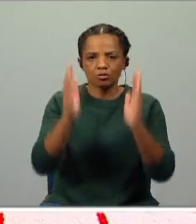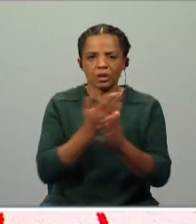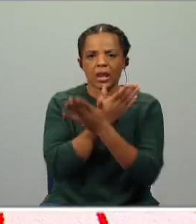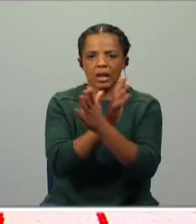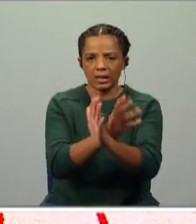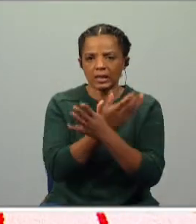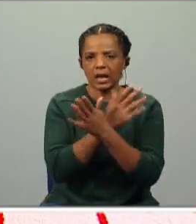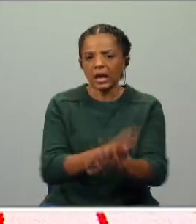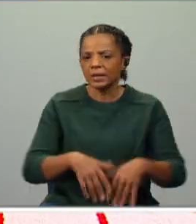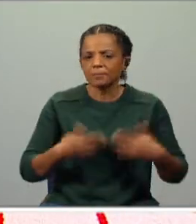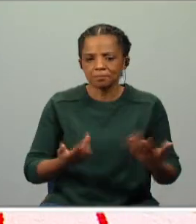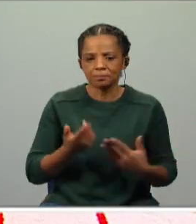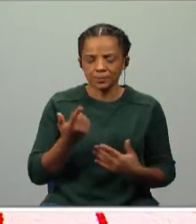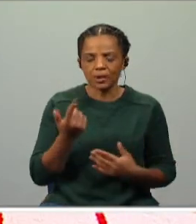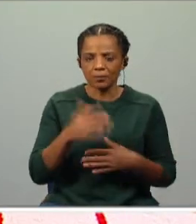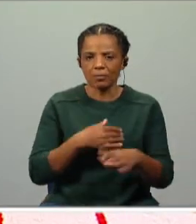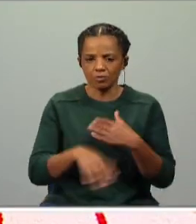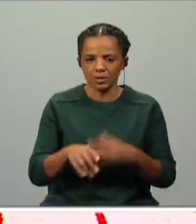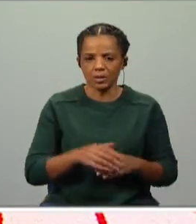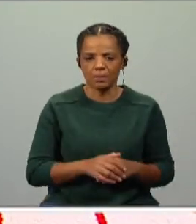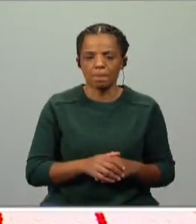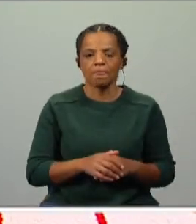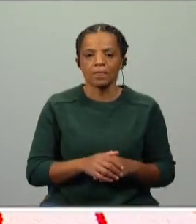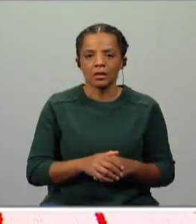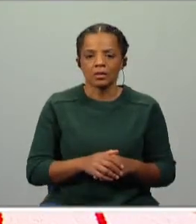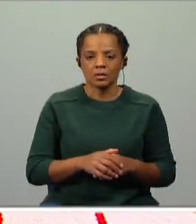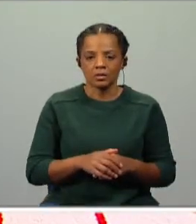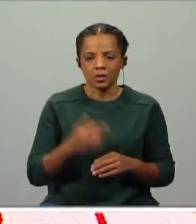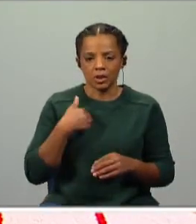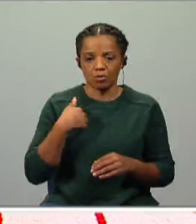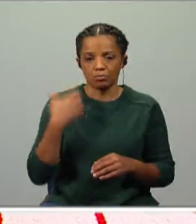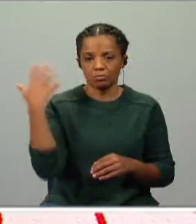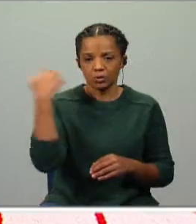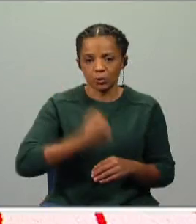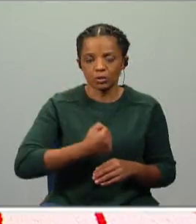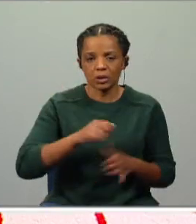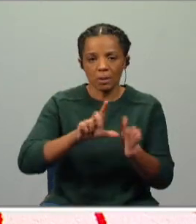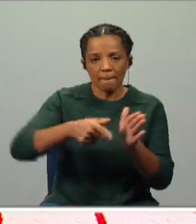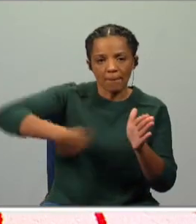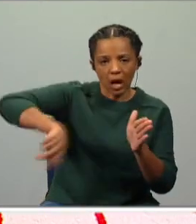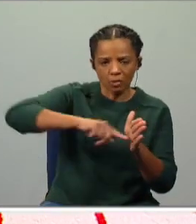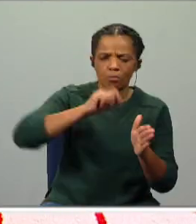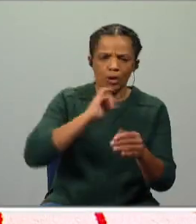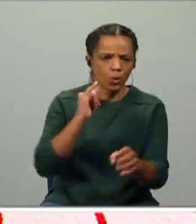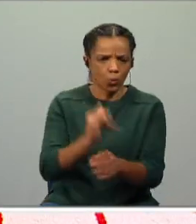Portanto vamos fazer um círculo, vamos fazer um círculo. Eu trouxe um prato, mas vocês podem arranjar outra coisa para fazer